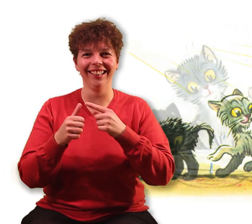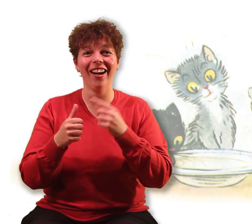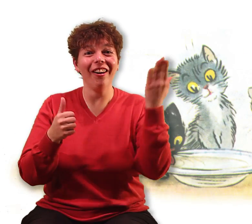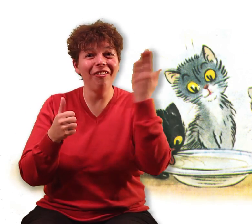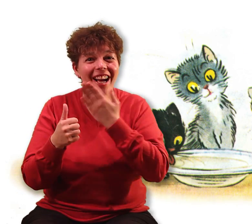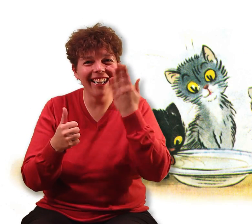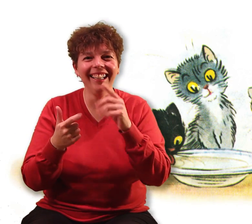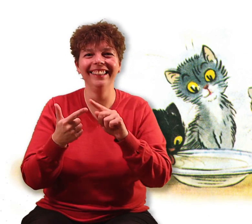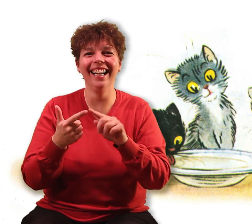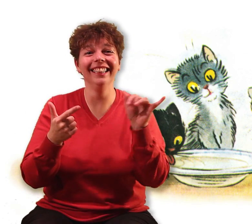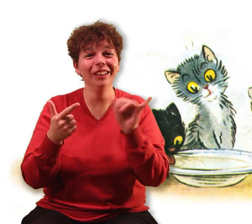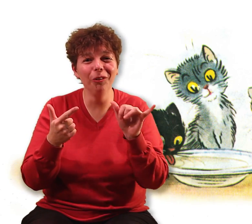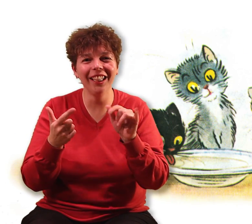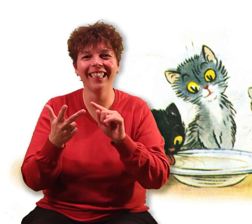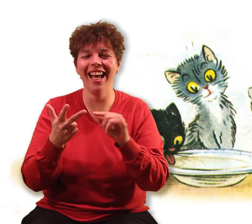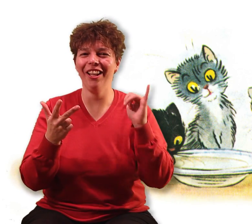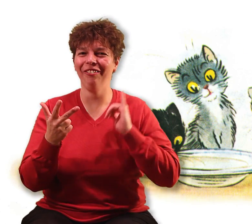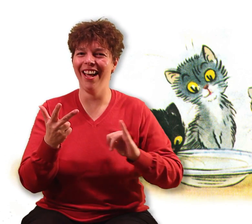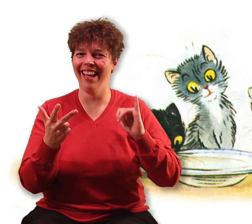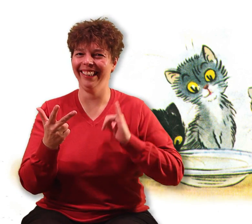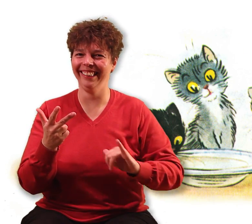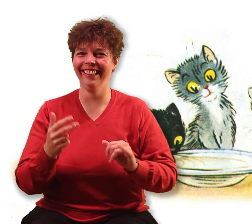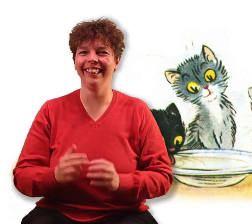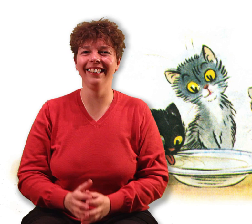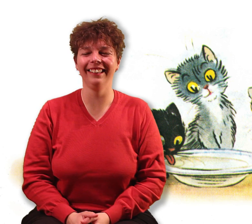egy fekete, egy szürke és egy fehér kiscica.